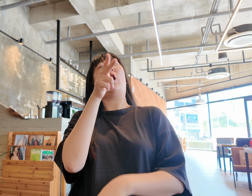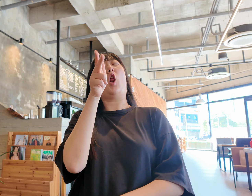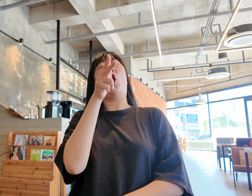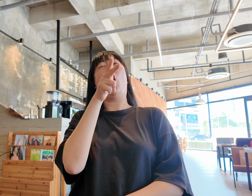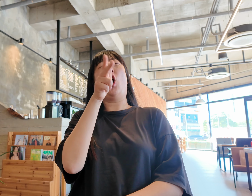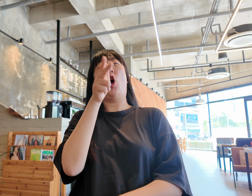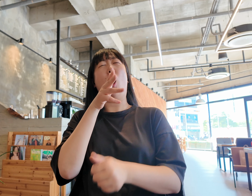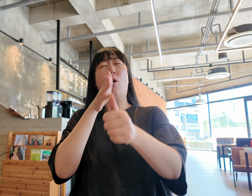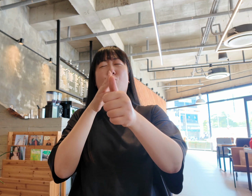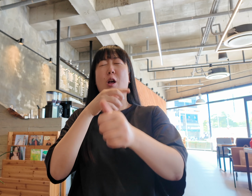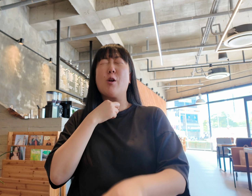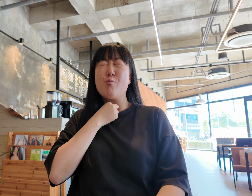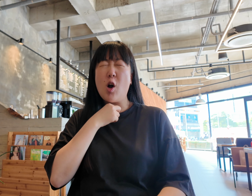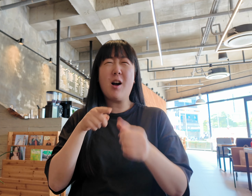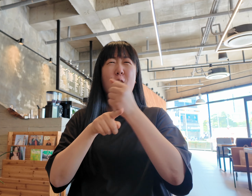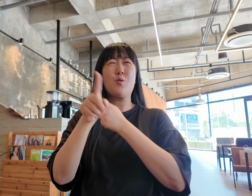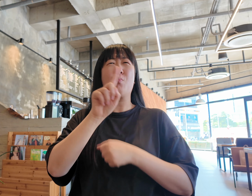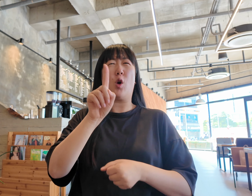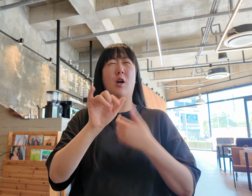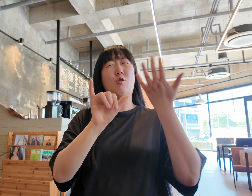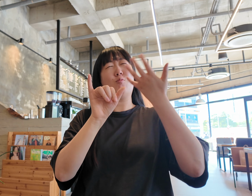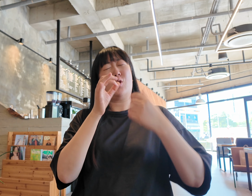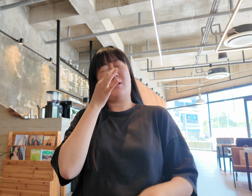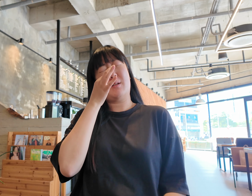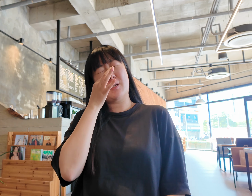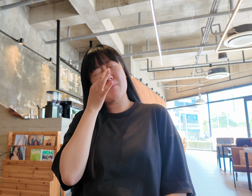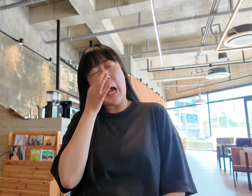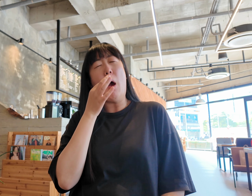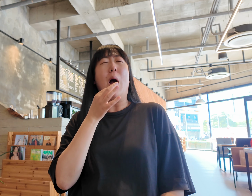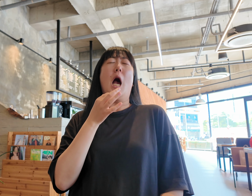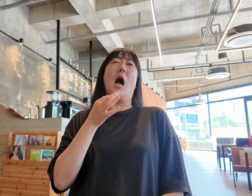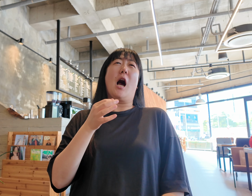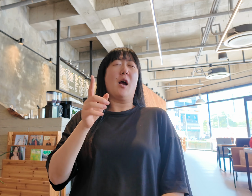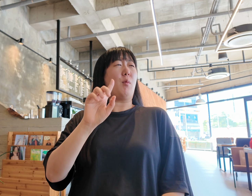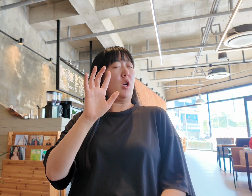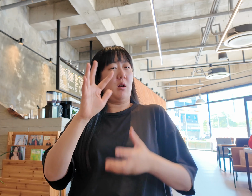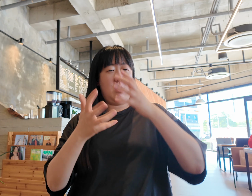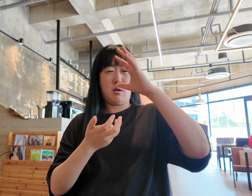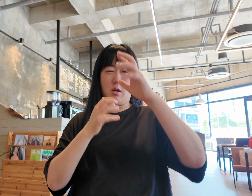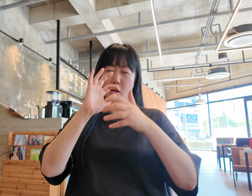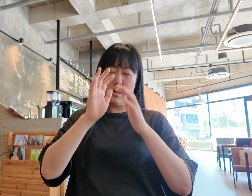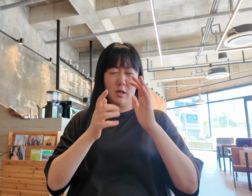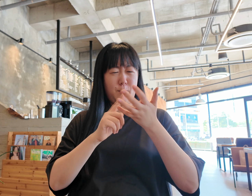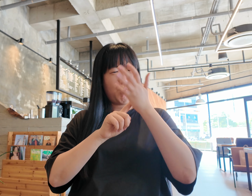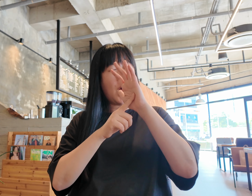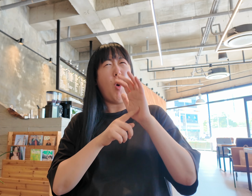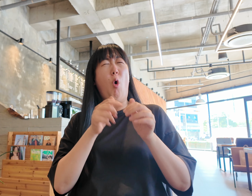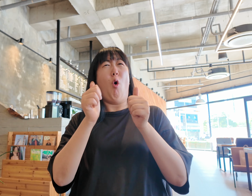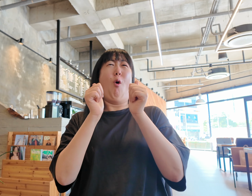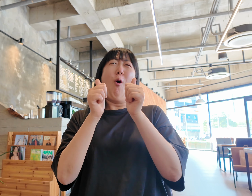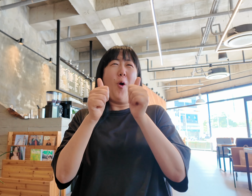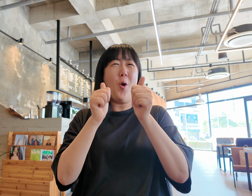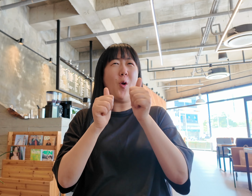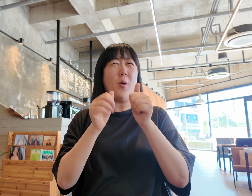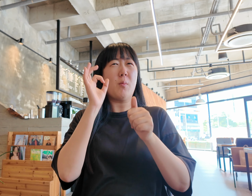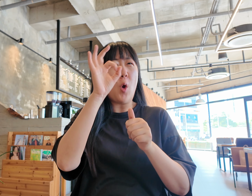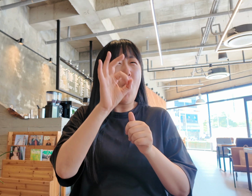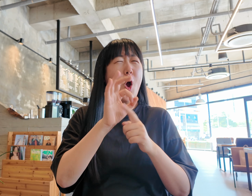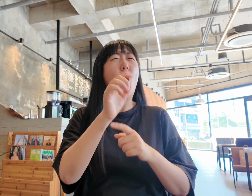제가 촬영을 부탁드리고 싶었던 이유는 수어팽이 영상을 보다 보면 수어를 구현하고 표현하는 방법이 너무 좋더라고요